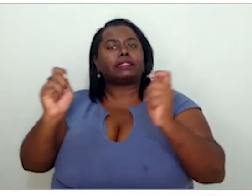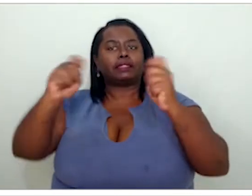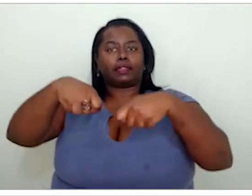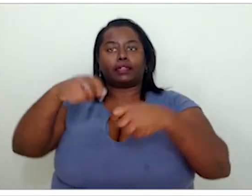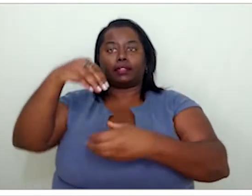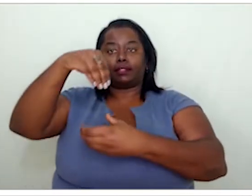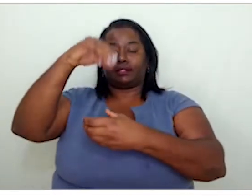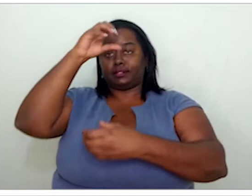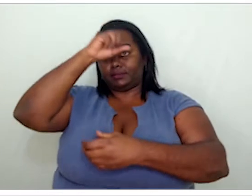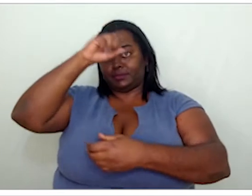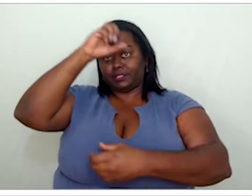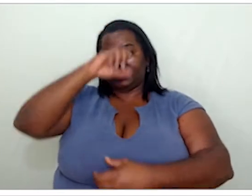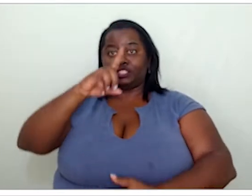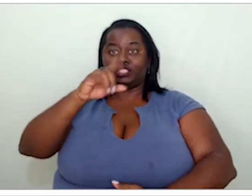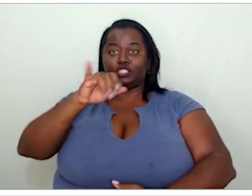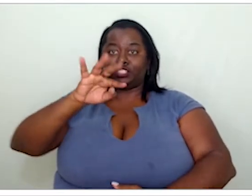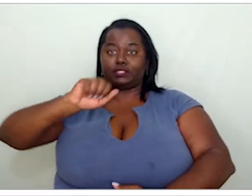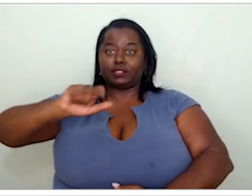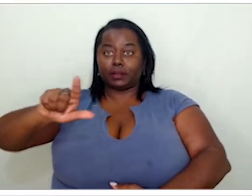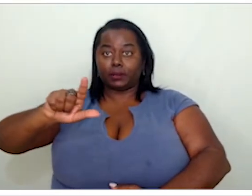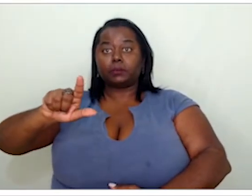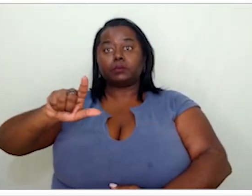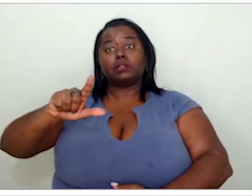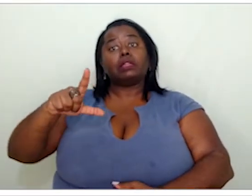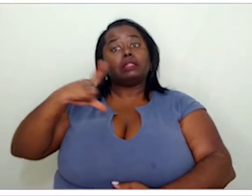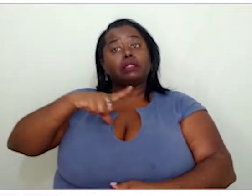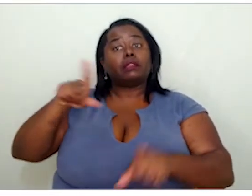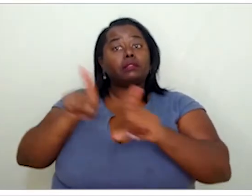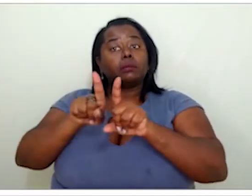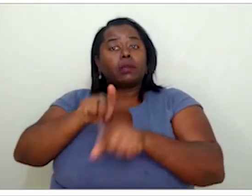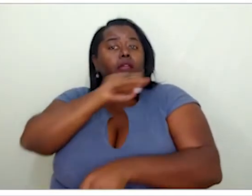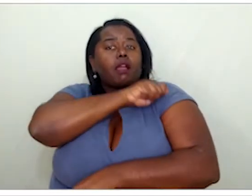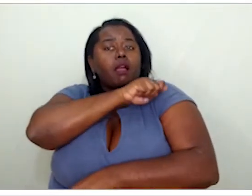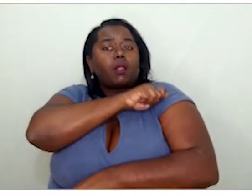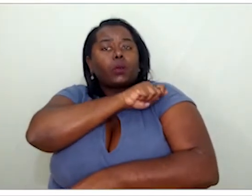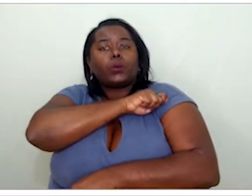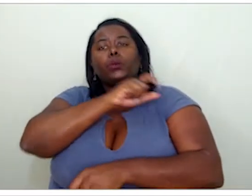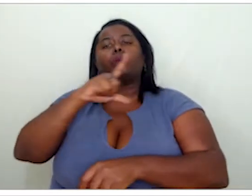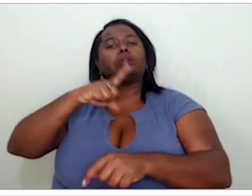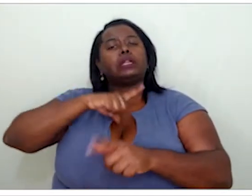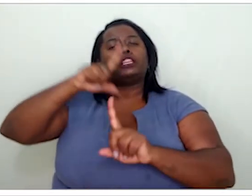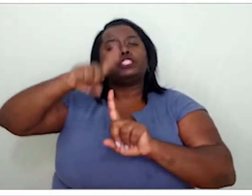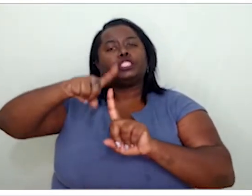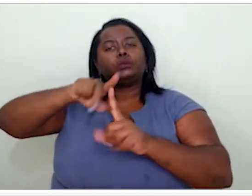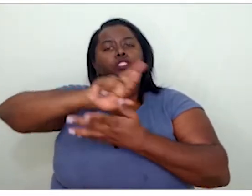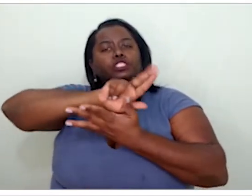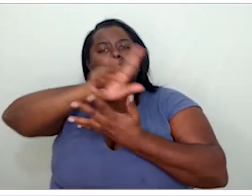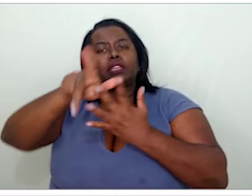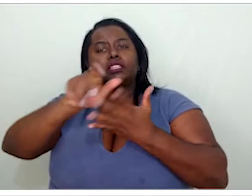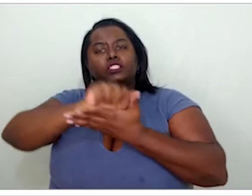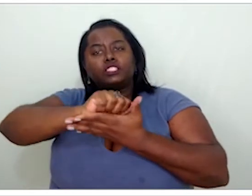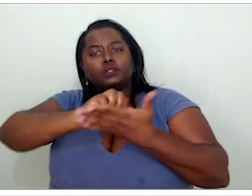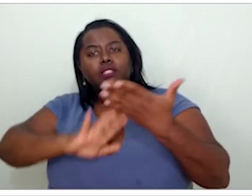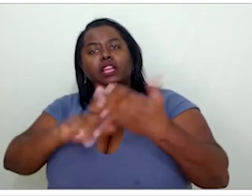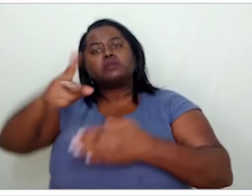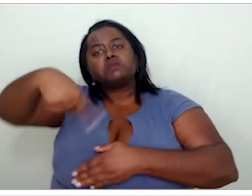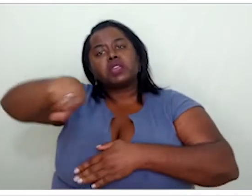Los estudiantes pueden tener diferentes tipos de tareas, en las que pueden crear algo en conjunto,